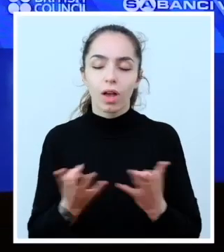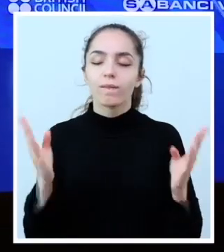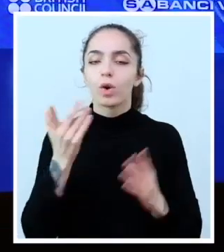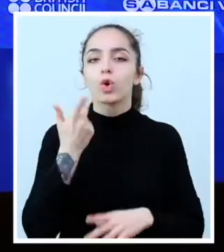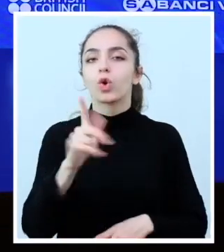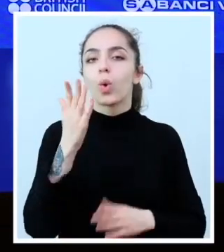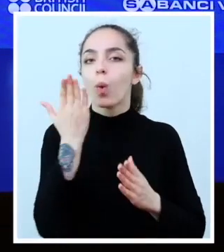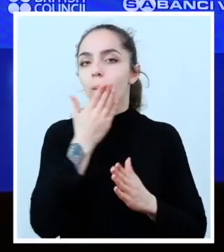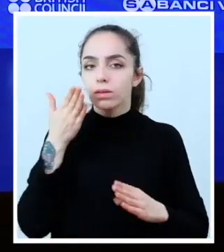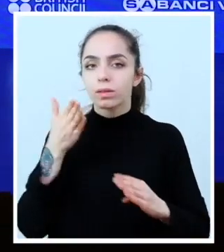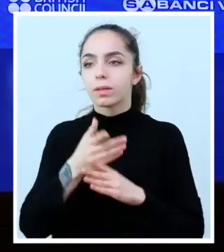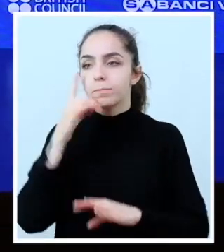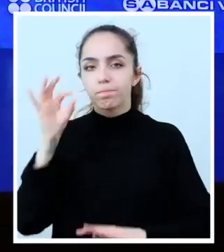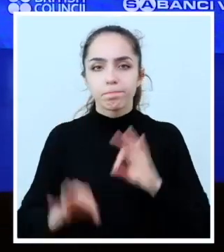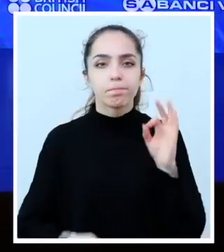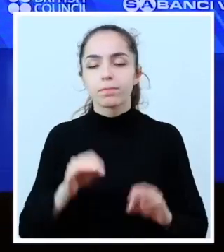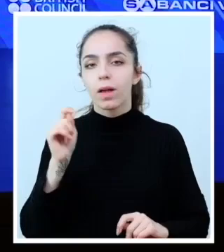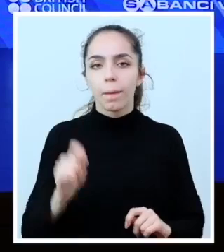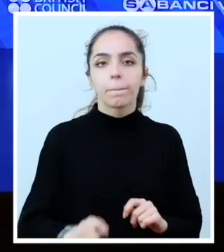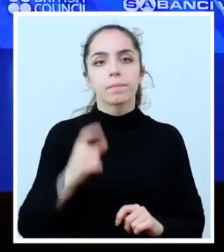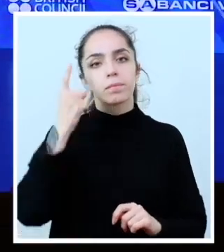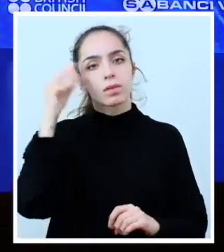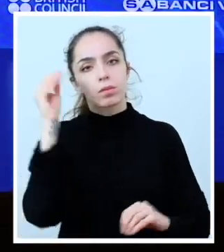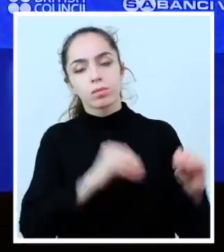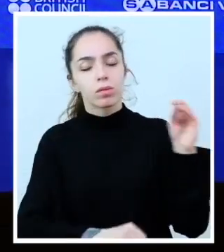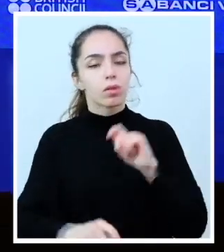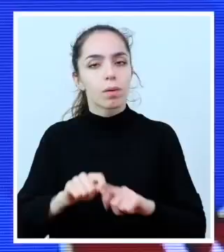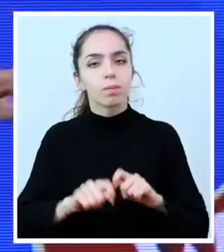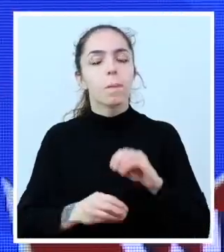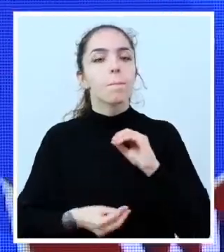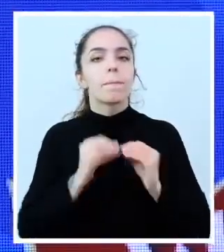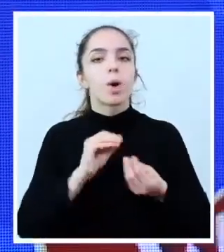Çevremdeki köy okullarını gezdim. Orada gözlemler yaptım, analizler yaptım.